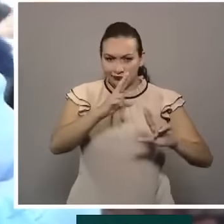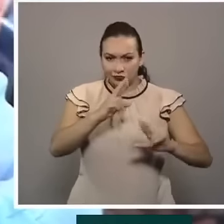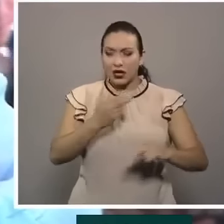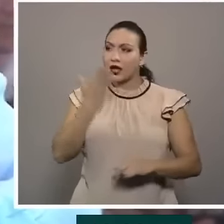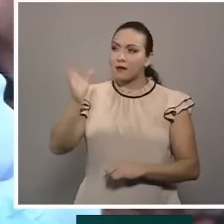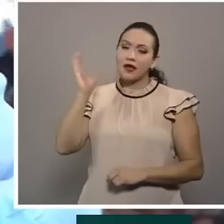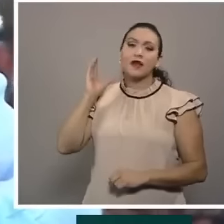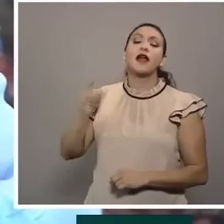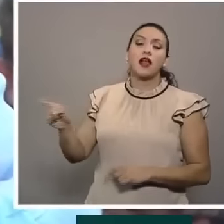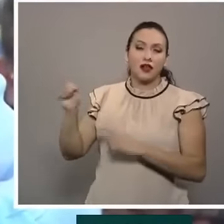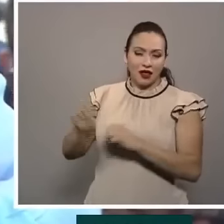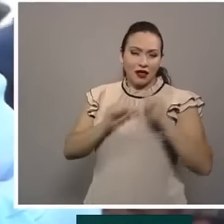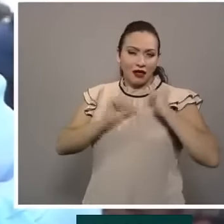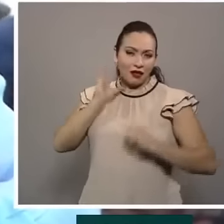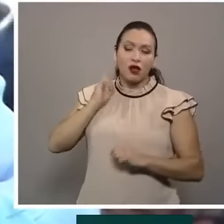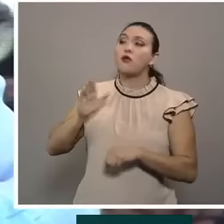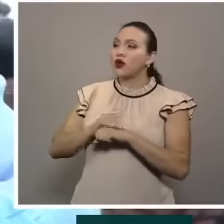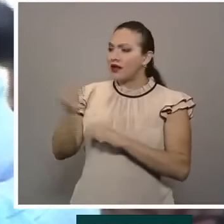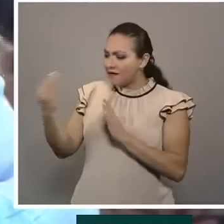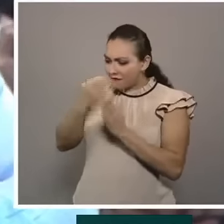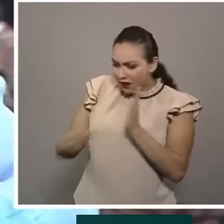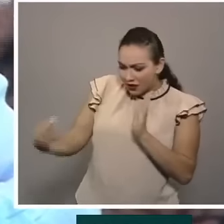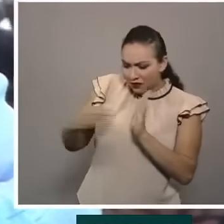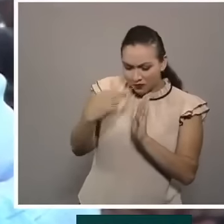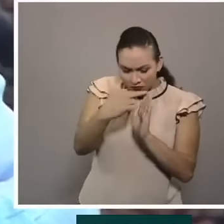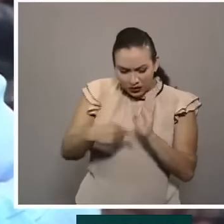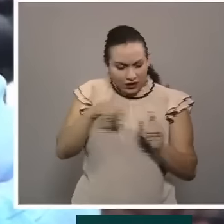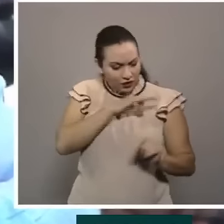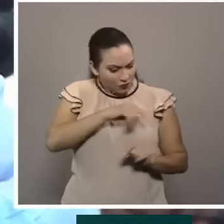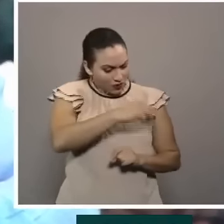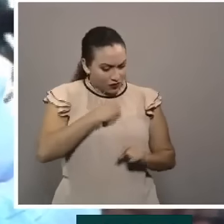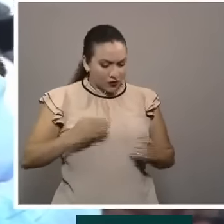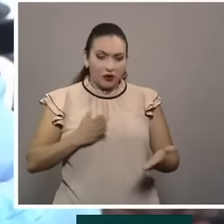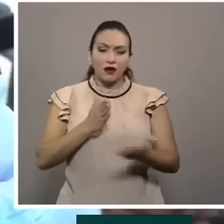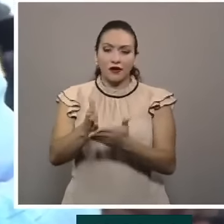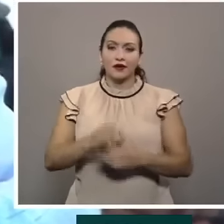sobre la falta de regulación que haga posible esa finalidad. El proyecto se presenta bajo la